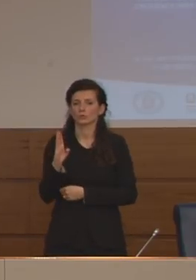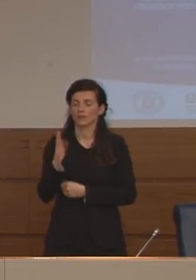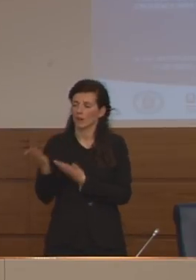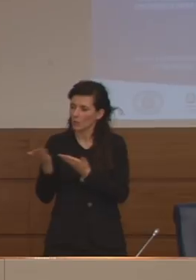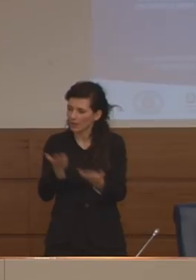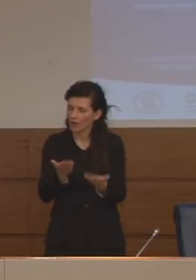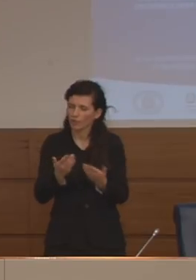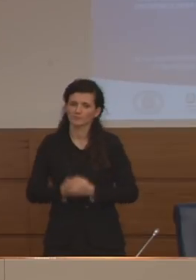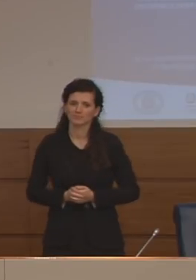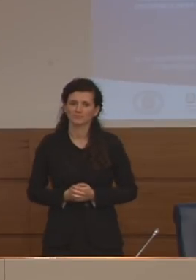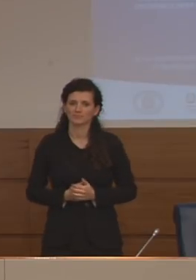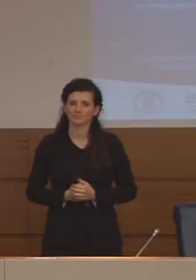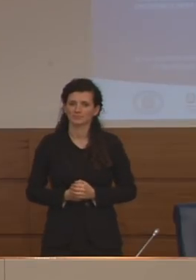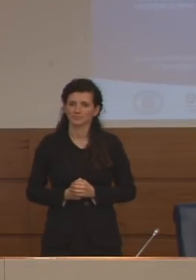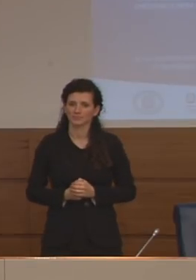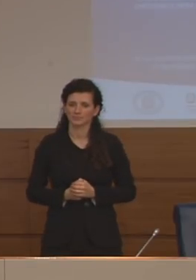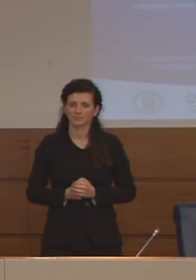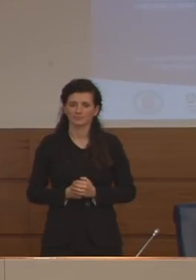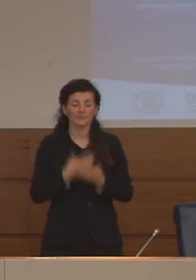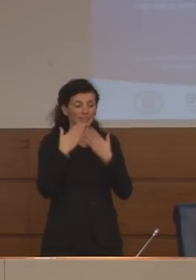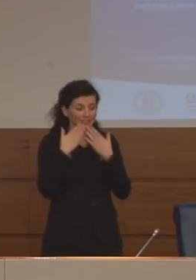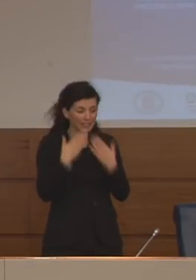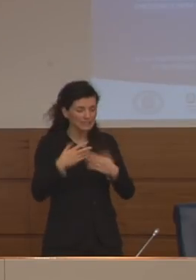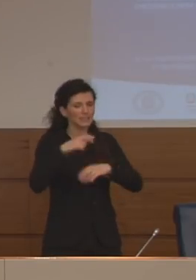Grazie Dottor Borelli. Buonasera a tutti.